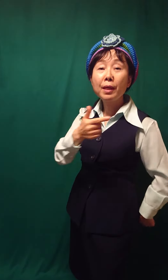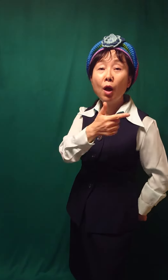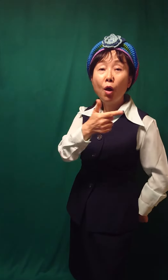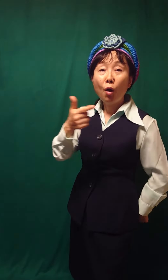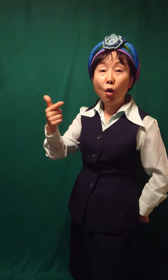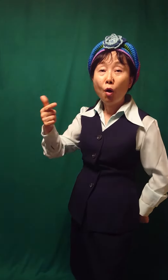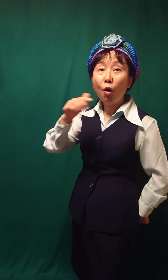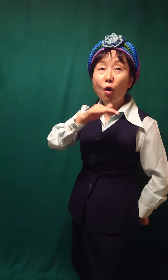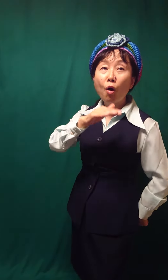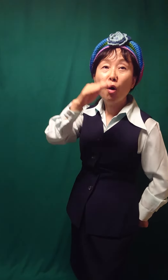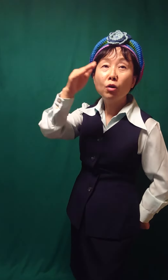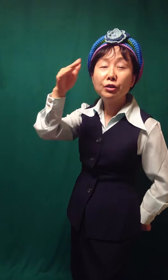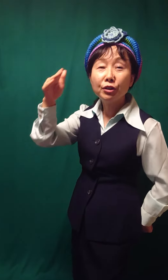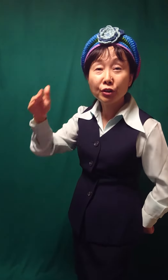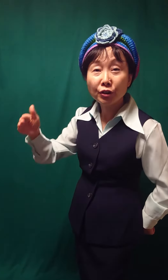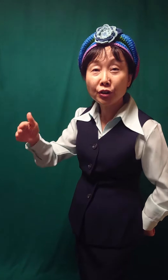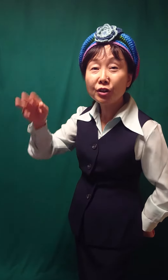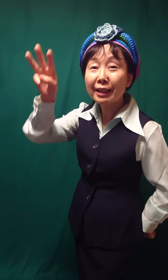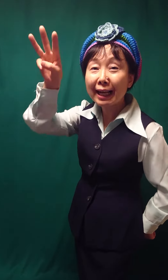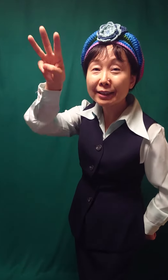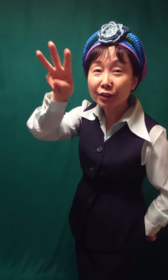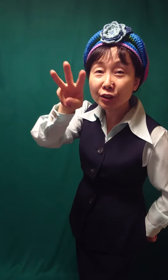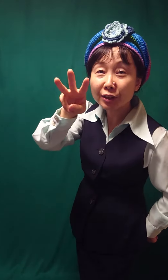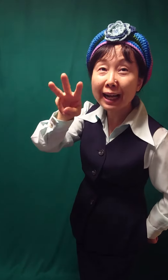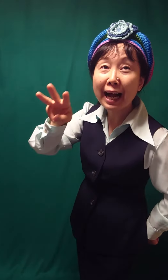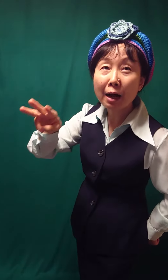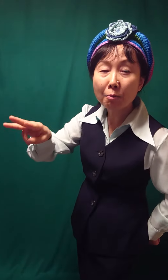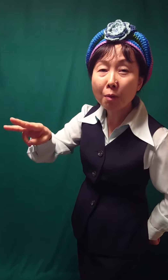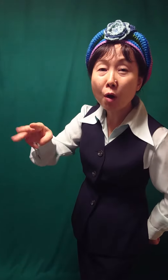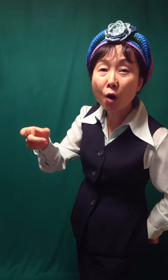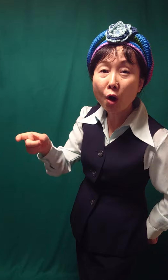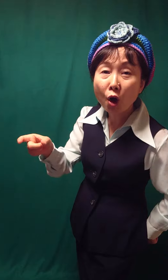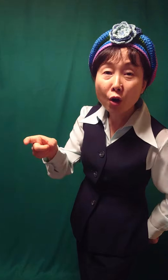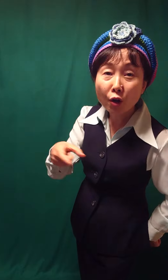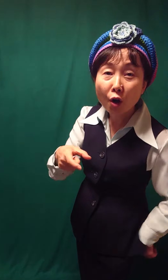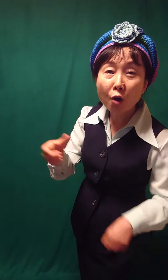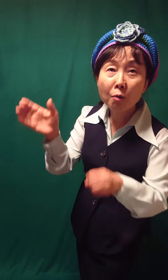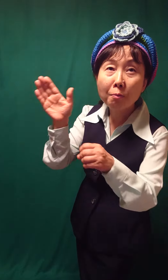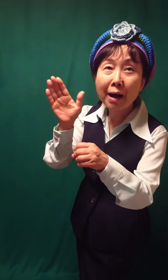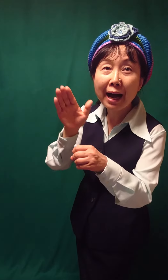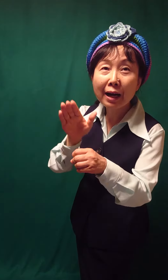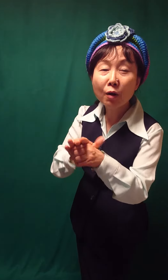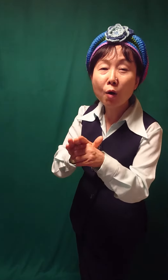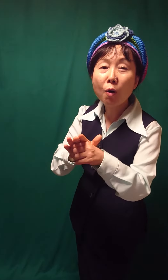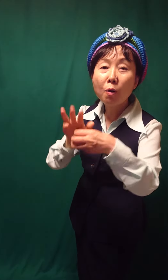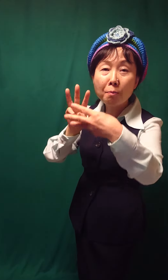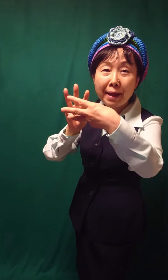大塚 巣鴨 駒込